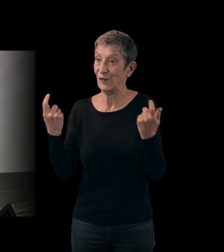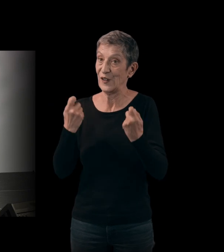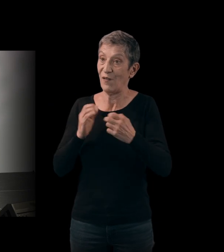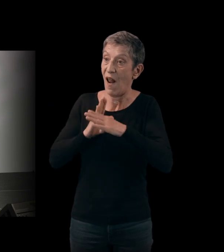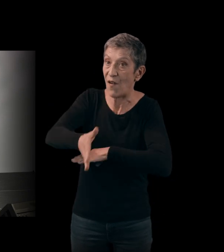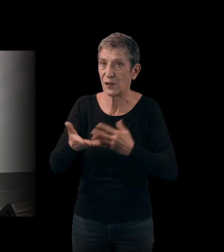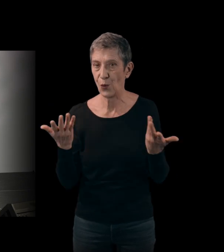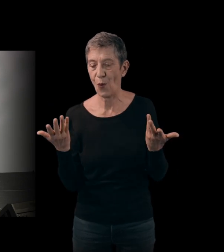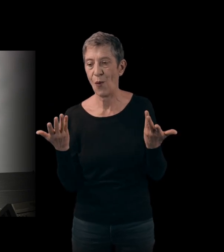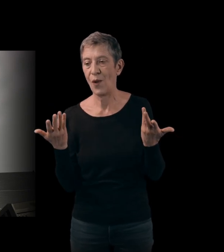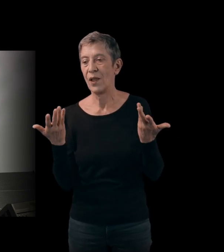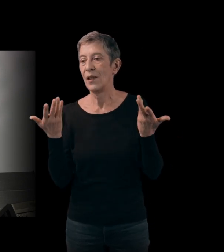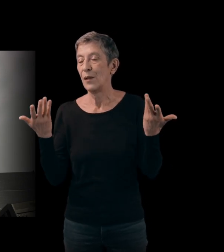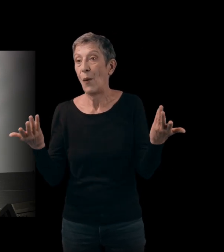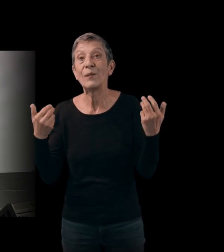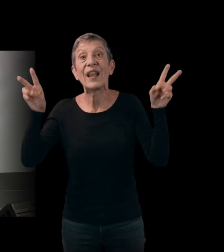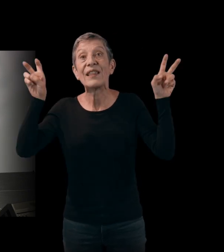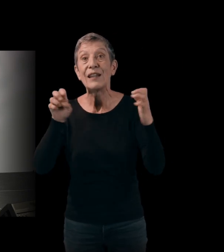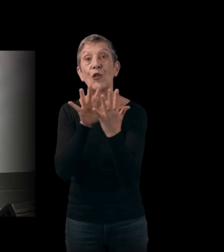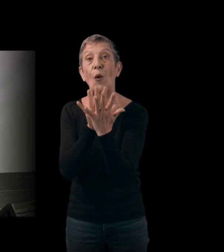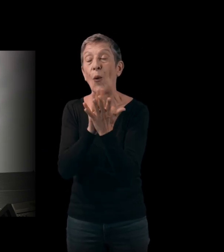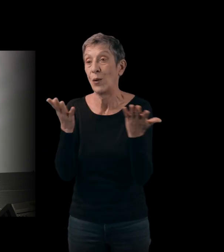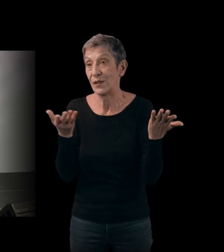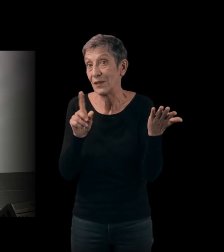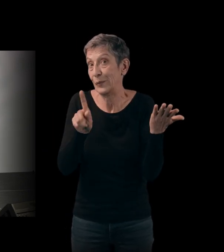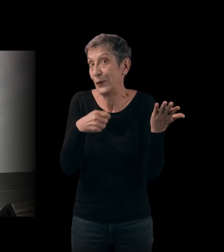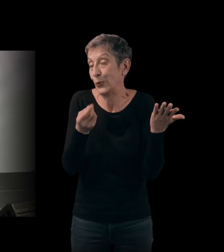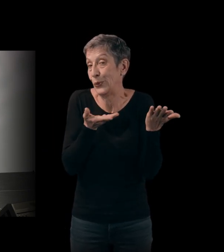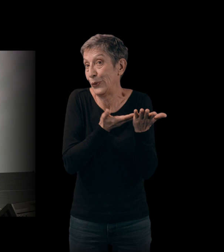Comme le titre de la rencontre l'indique, celui qu'on accueille est évidemment le sociologue.